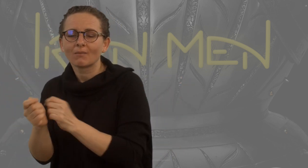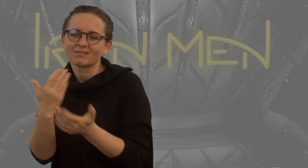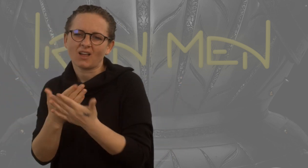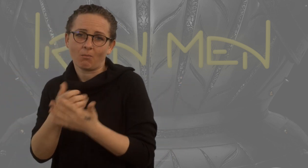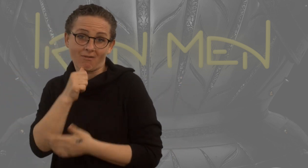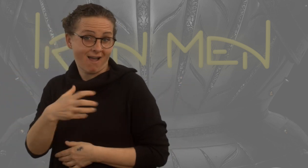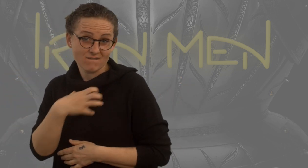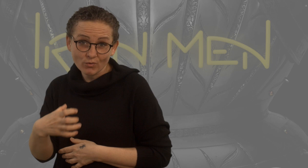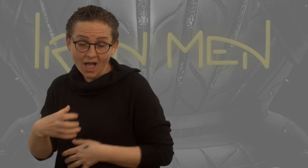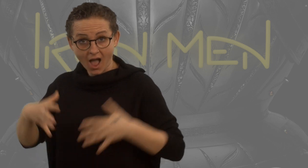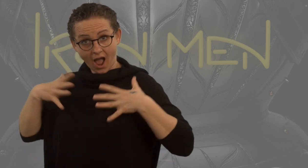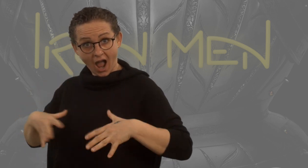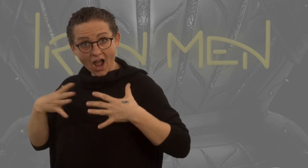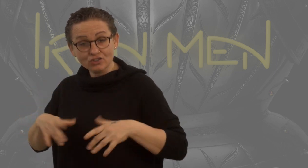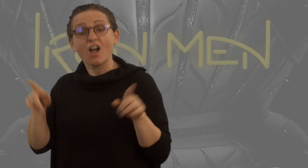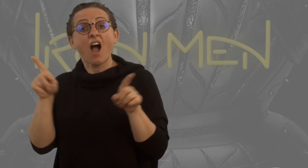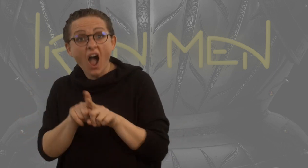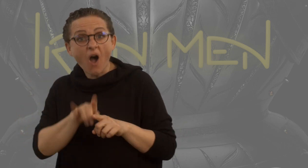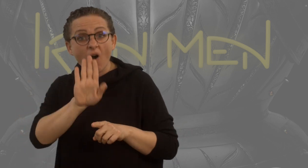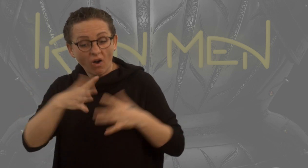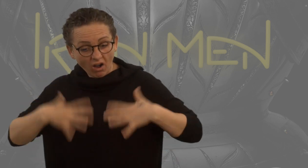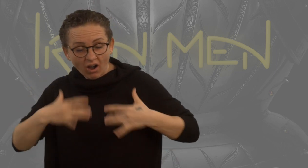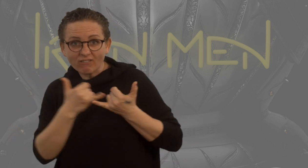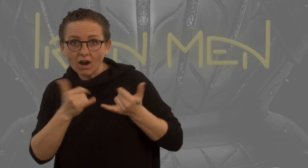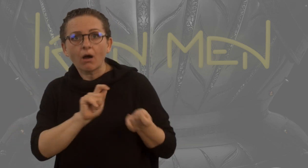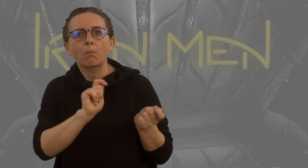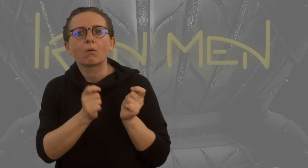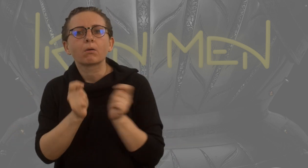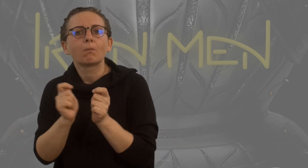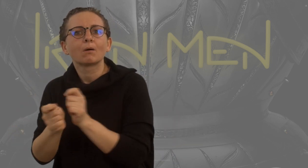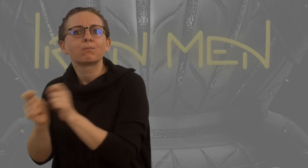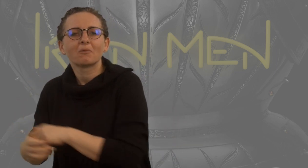Es ist daher nicht verwunderlich, dass es auch beim Harnisch so war.